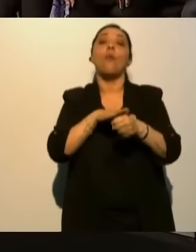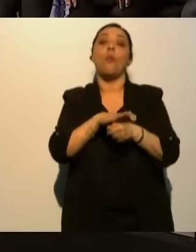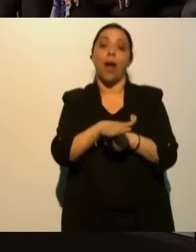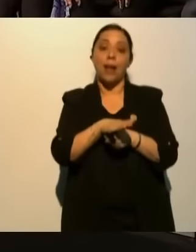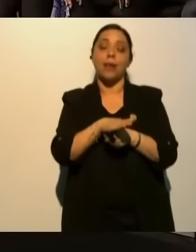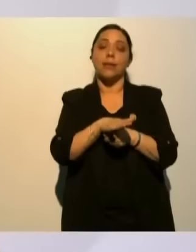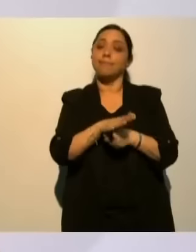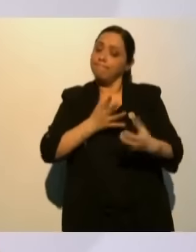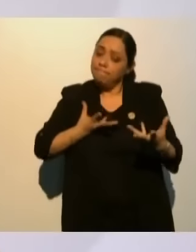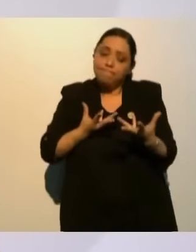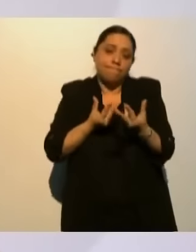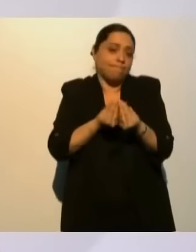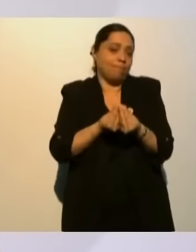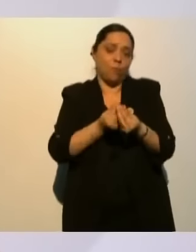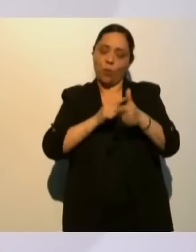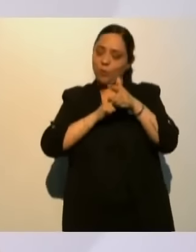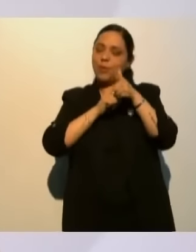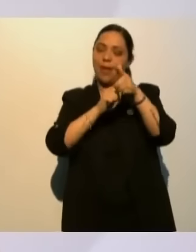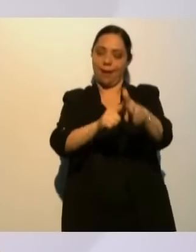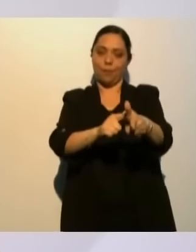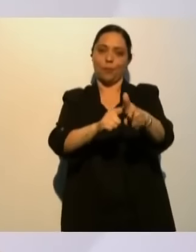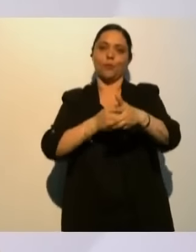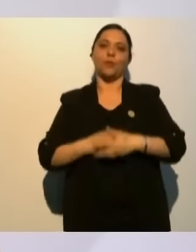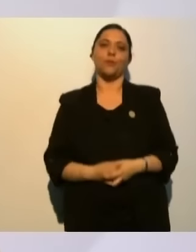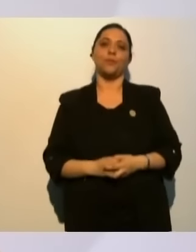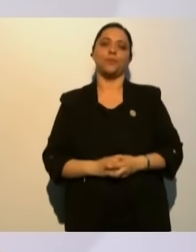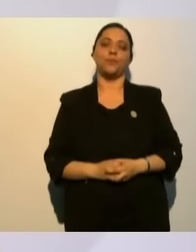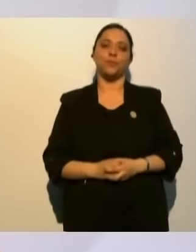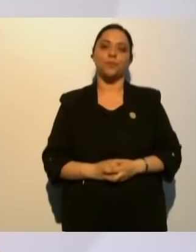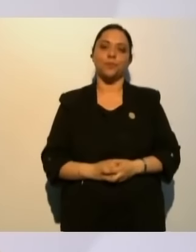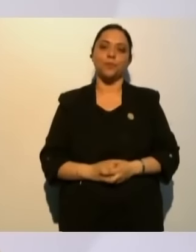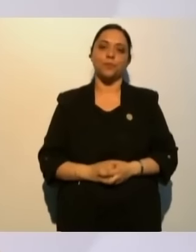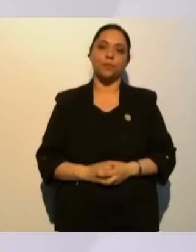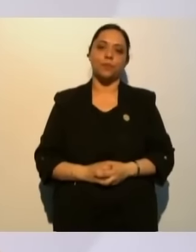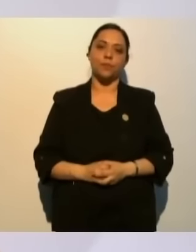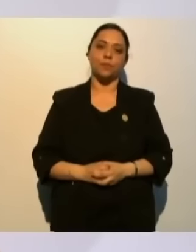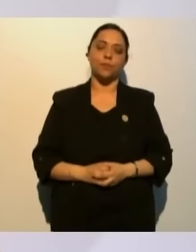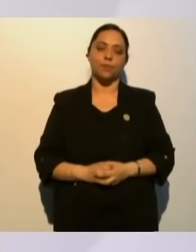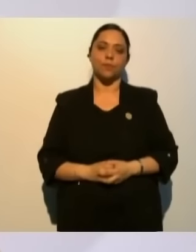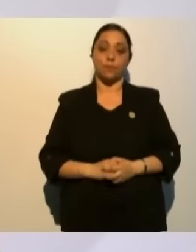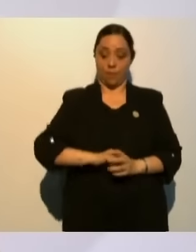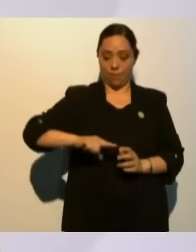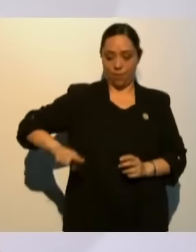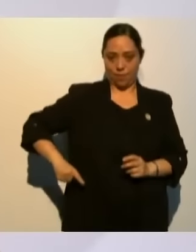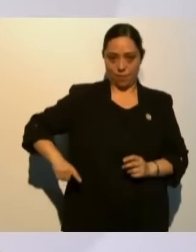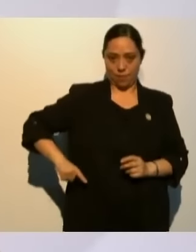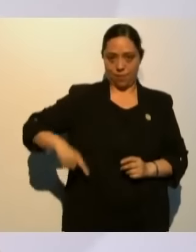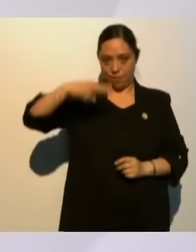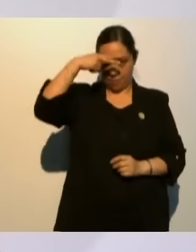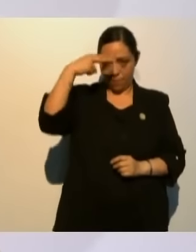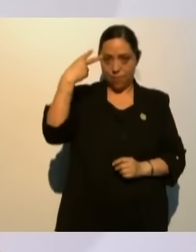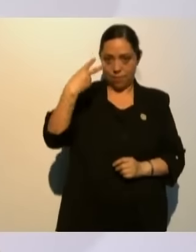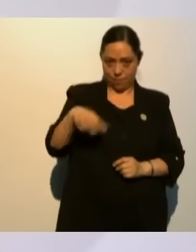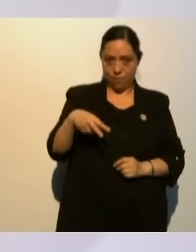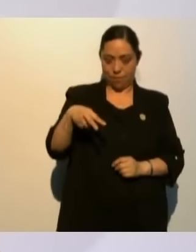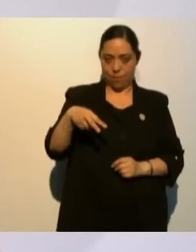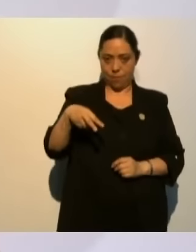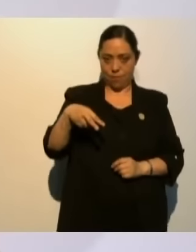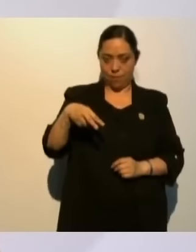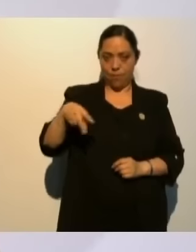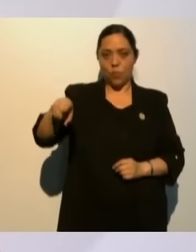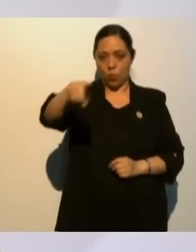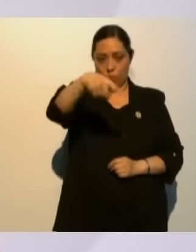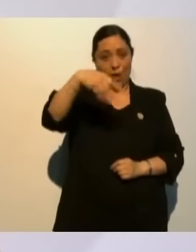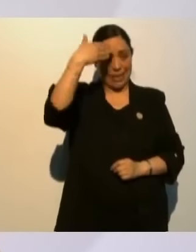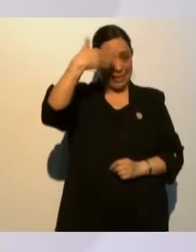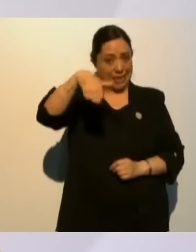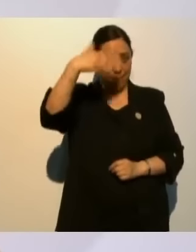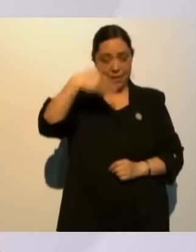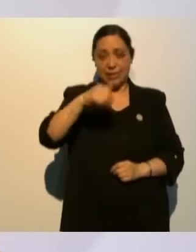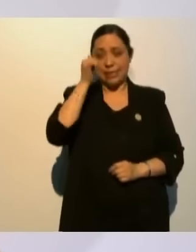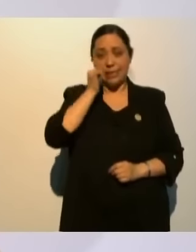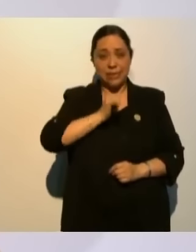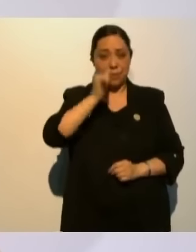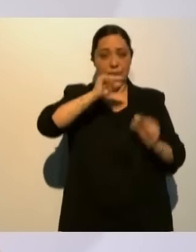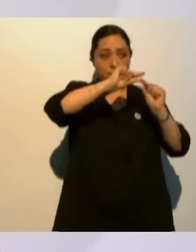juntos en el gobierno de México ustedes saben que nosotros invertimos en cada Rincón del territorio